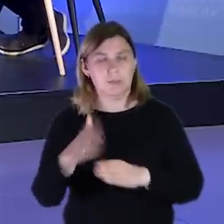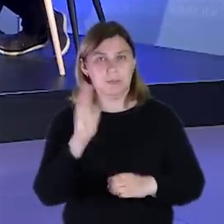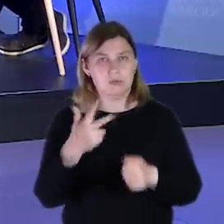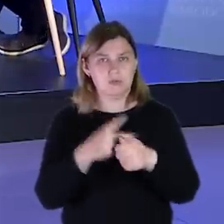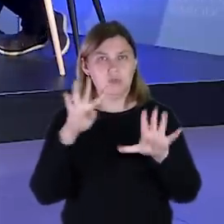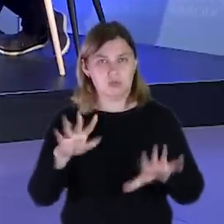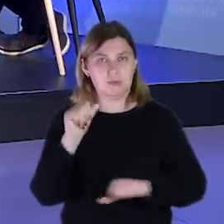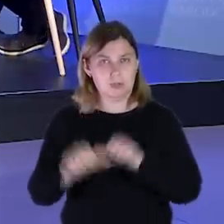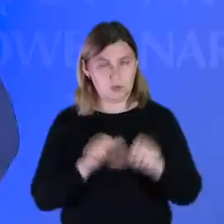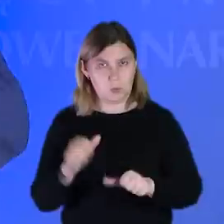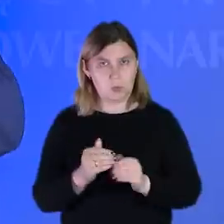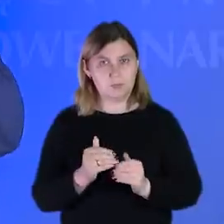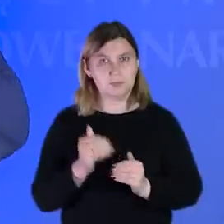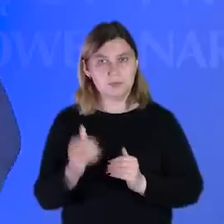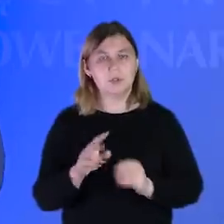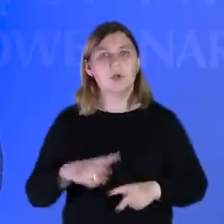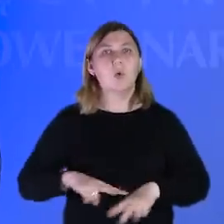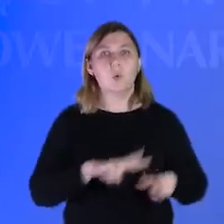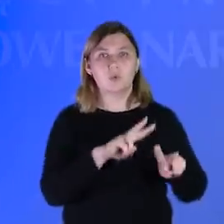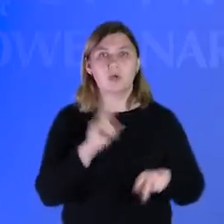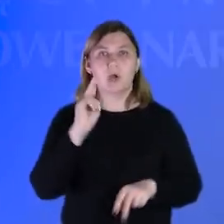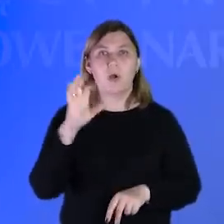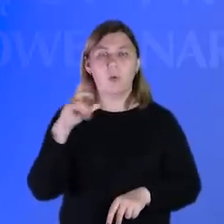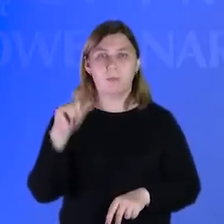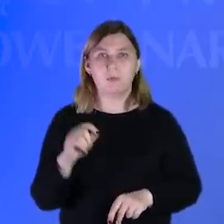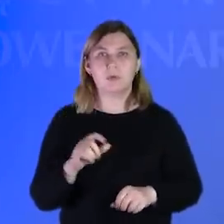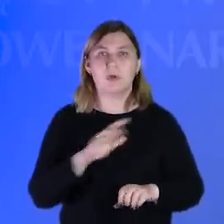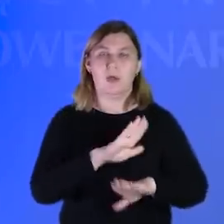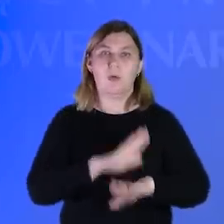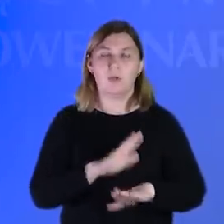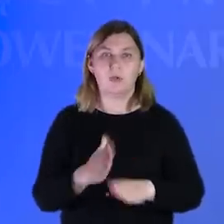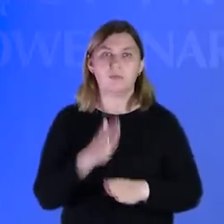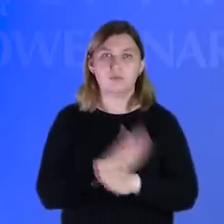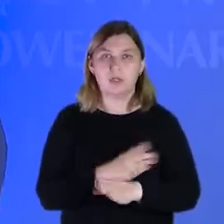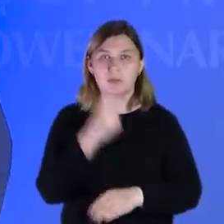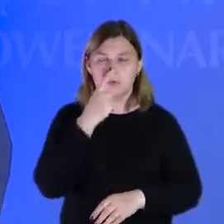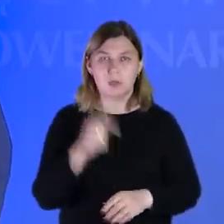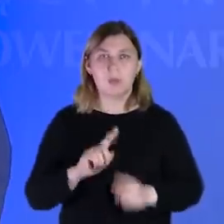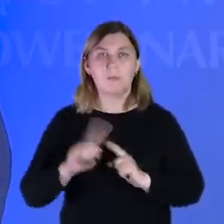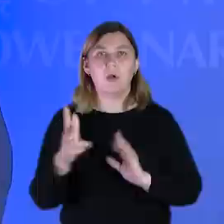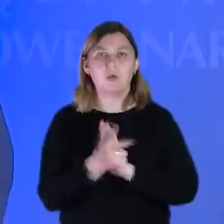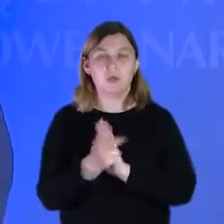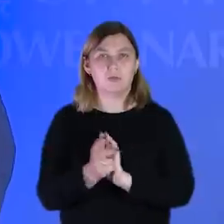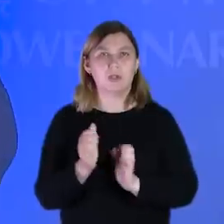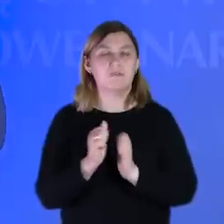'39 roku i udziału KOP-u w obronie przed Sowietami po 17 września '39 roku,